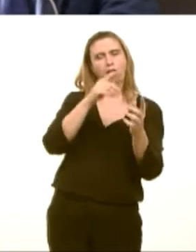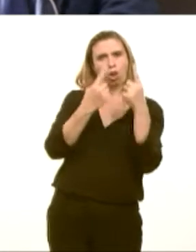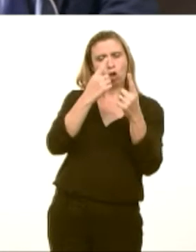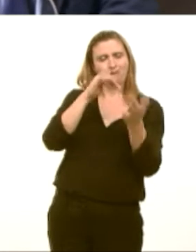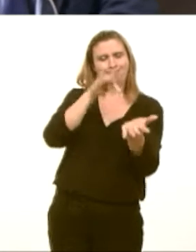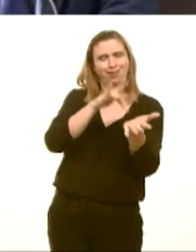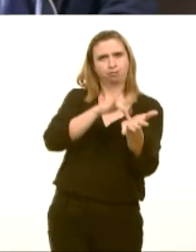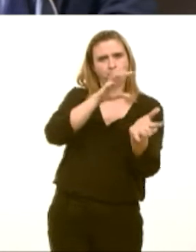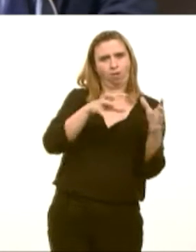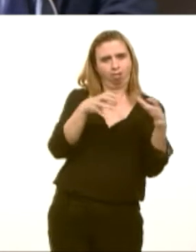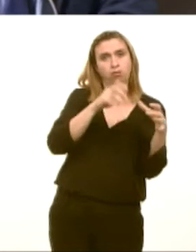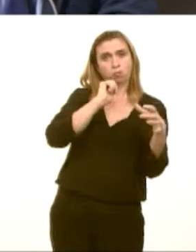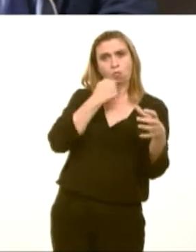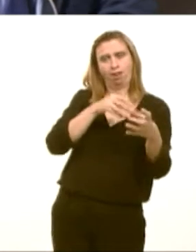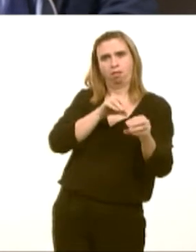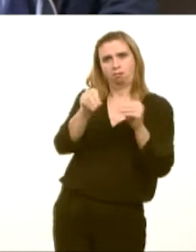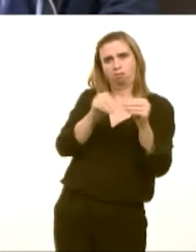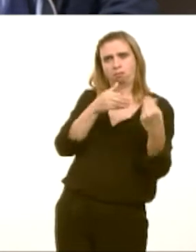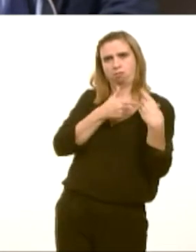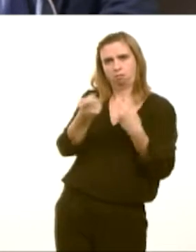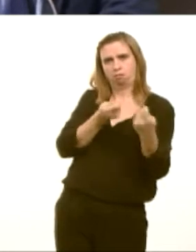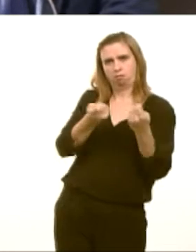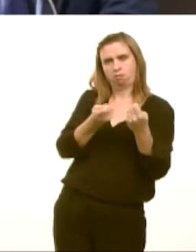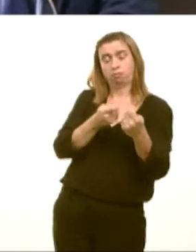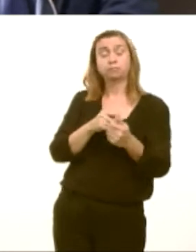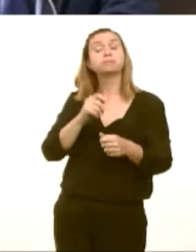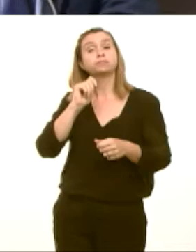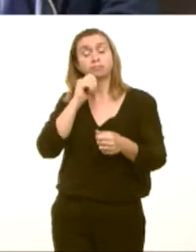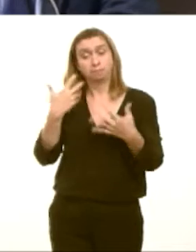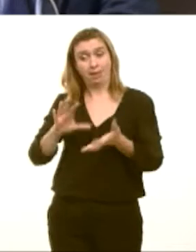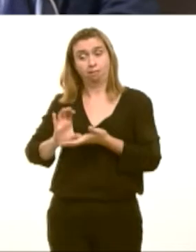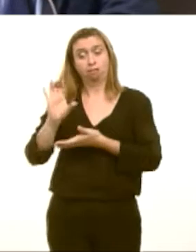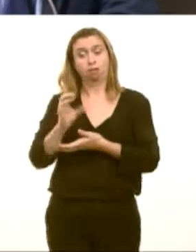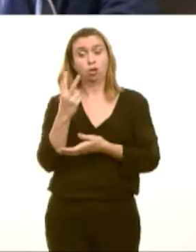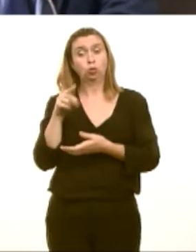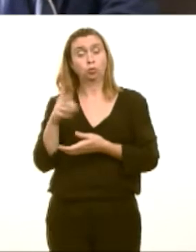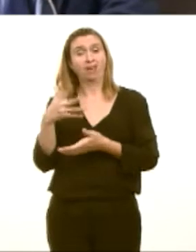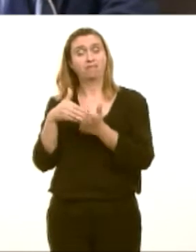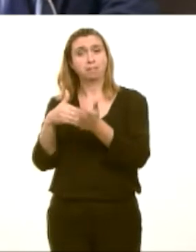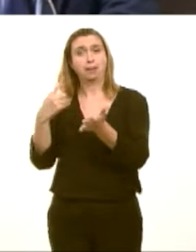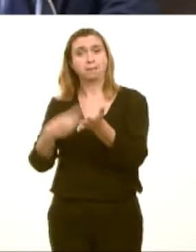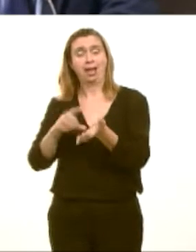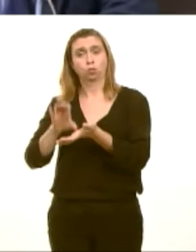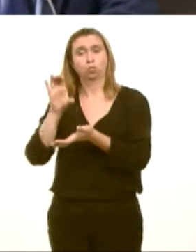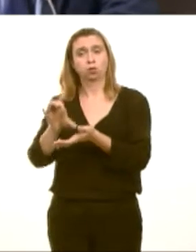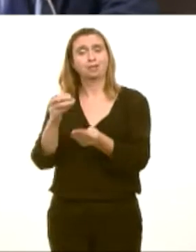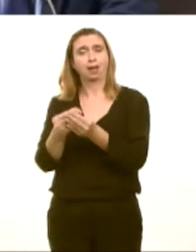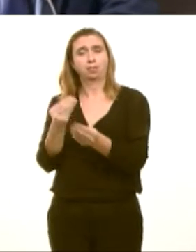Ar ben hyn, rydym wedi buddsoddi £2.5 miliwn o arian cyfalaf mewn canolfannau iaith i ddarparu lleoliadau i bobl ddysgu a defnyddioír Gymraeg.